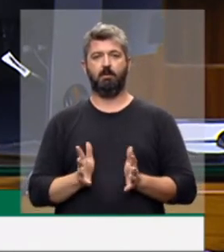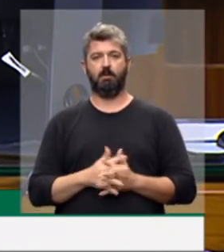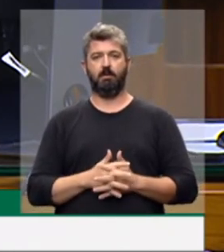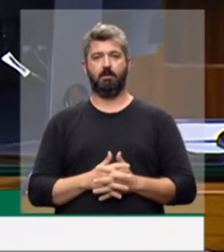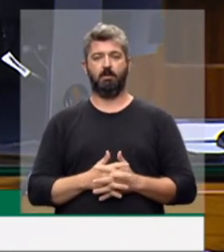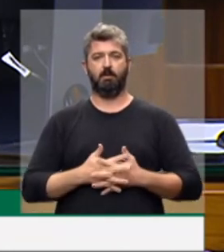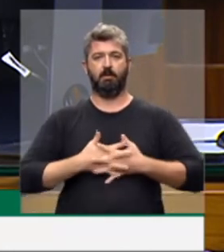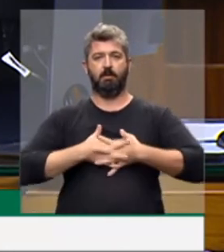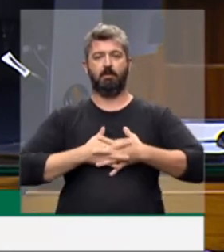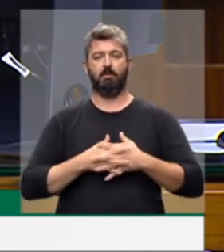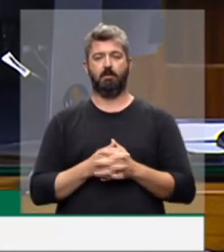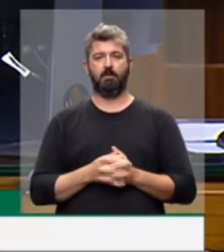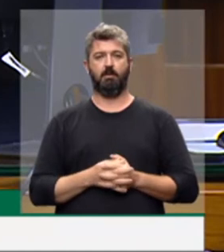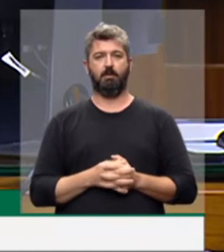COMPANHIA PRESIDENTE, O GOVERNO...